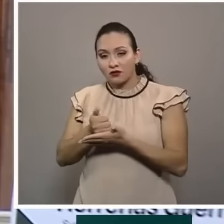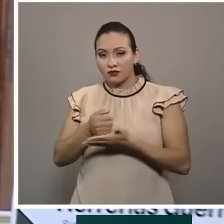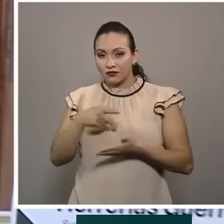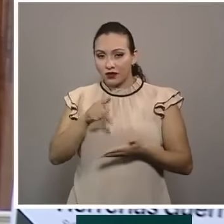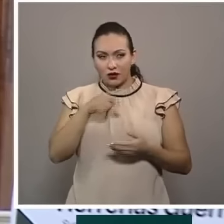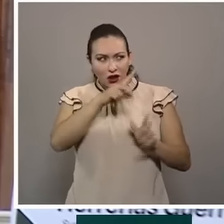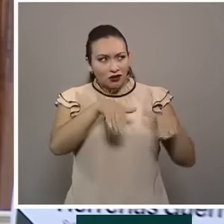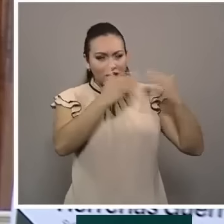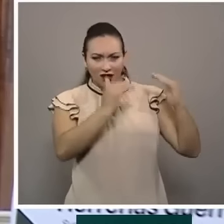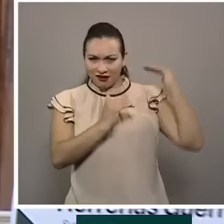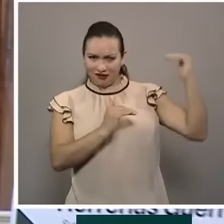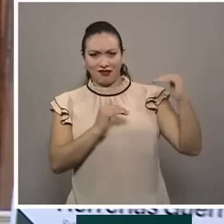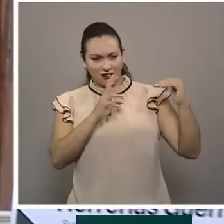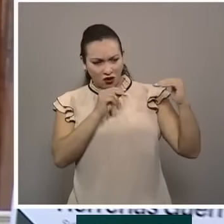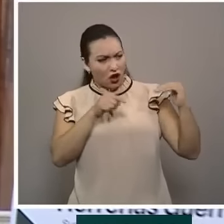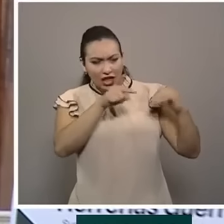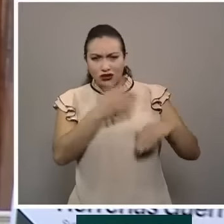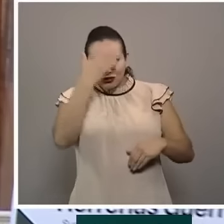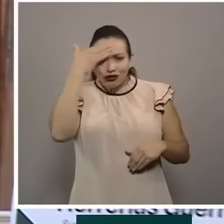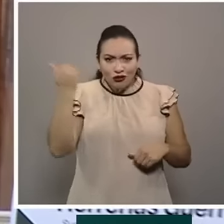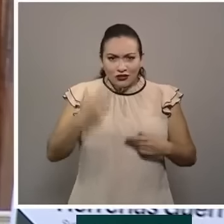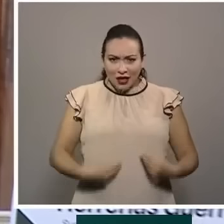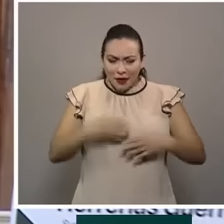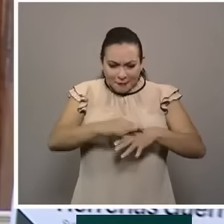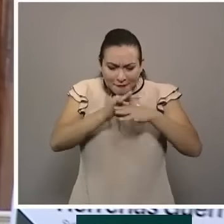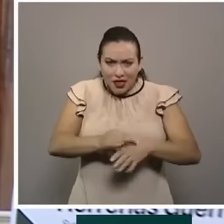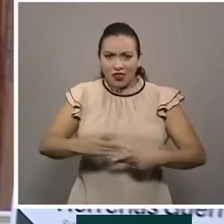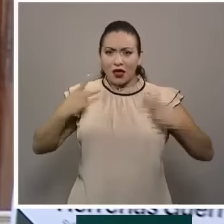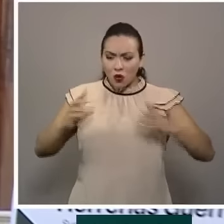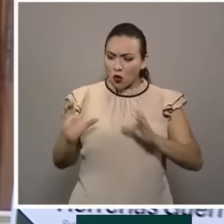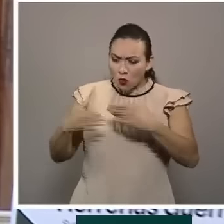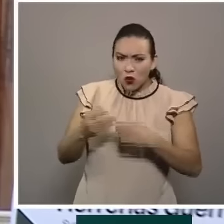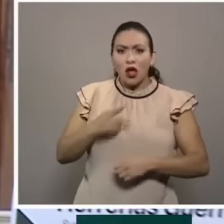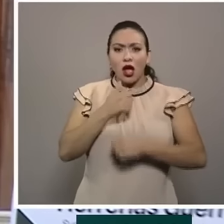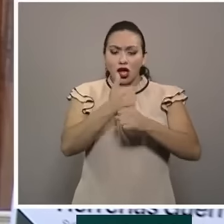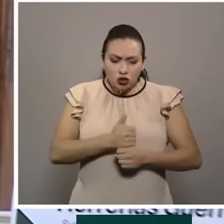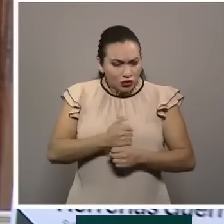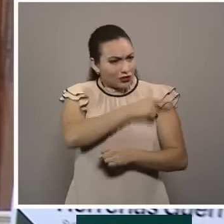no ha vivido el día a día de nuestros pueblos y comunidades. Y eso ha ocasionado que desde afuera